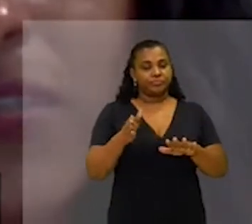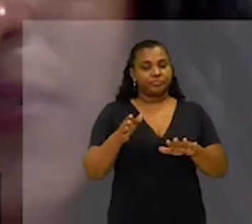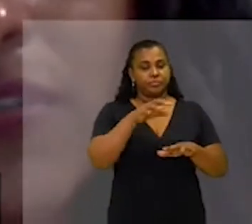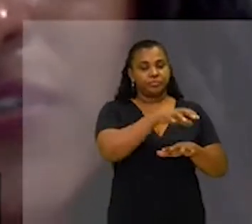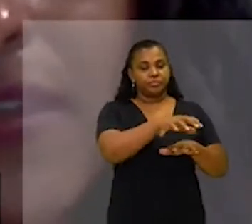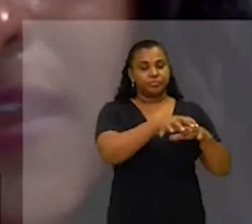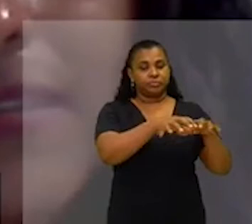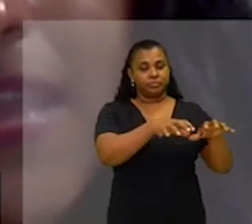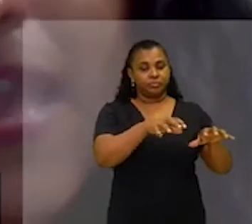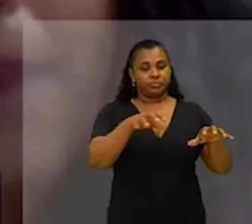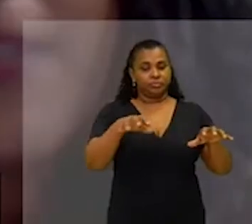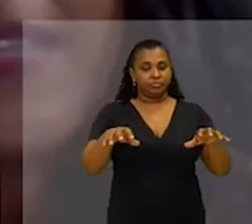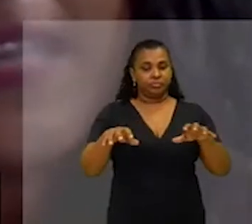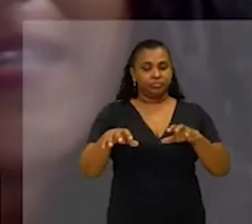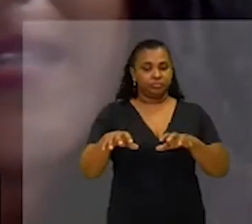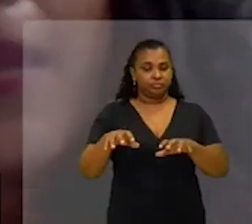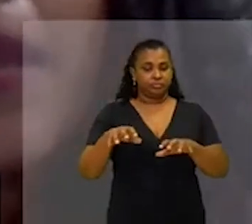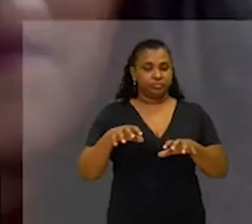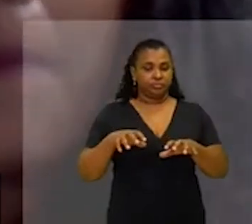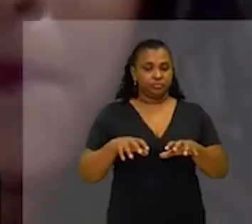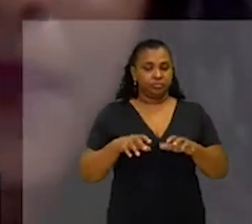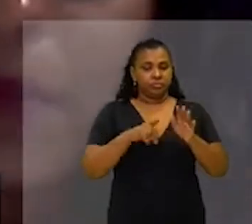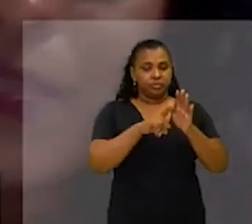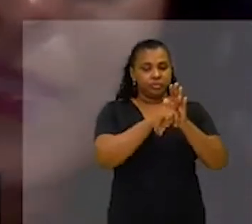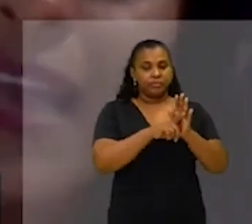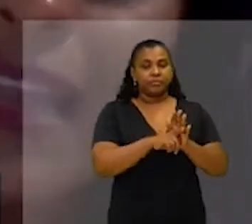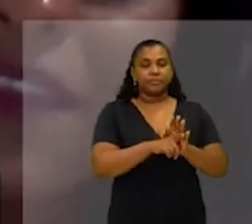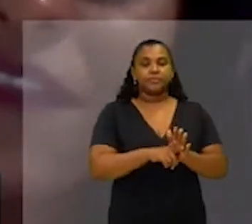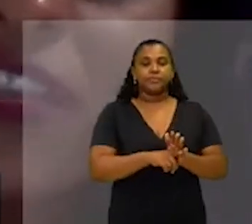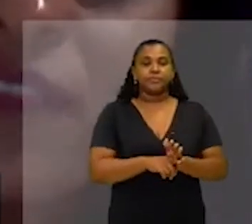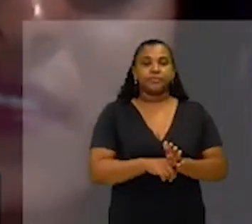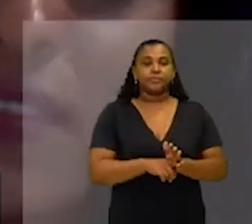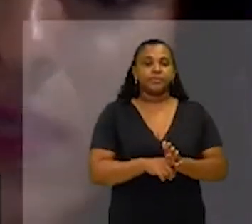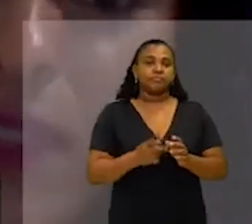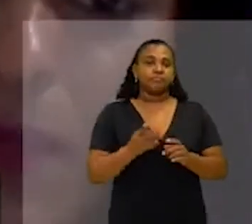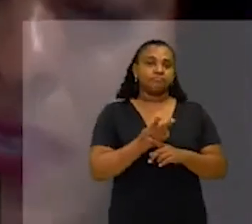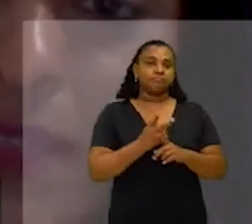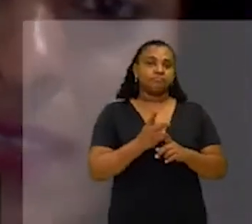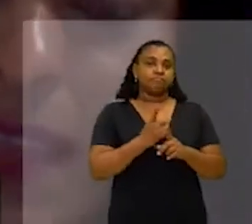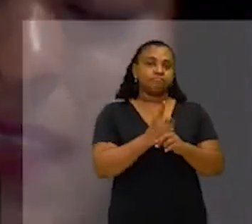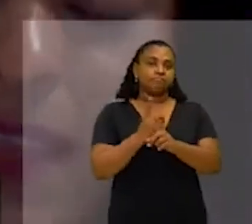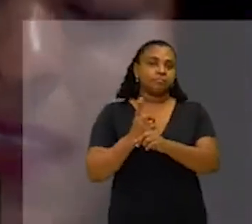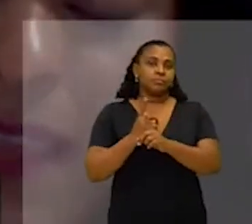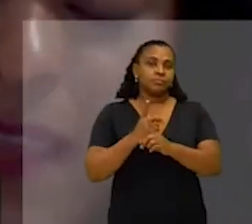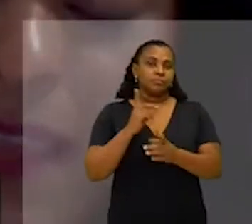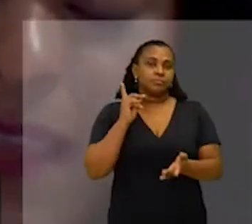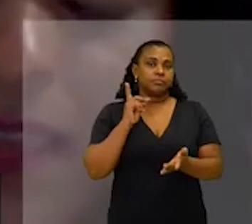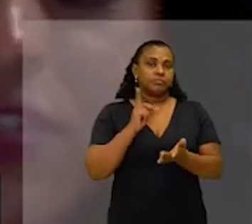sentido que ele te traz a pesquisa para buscar a efetivação da democracia e a gente precisa